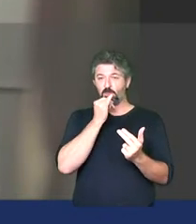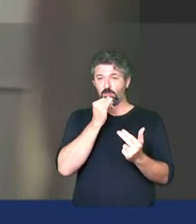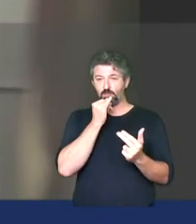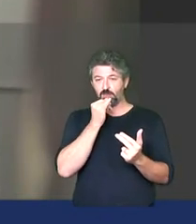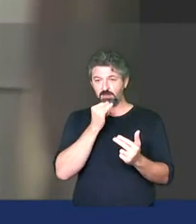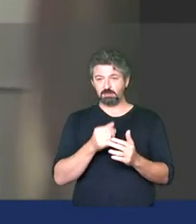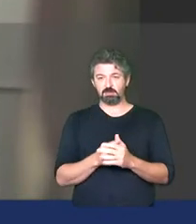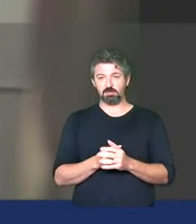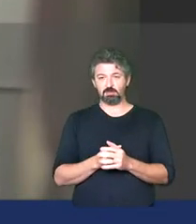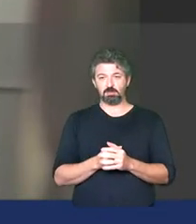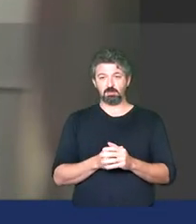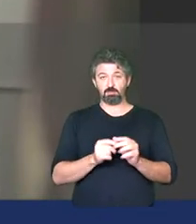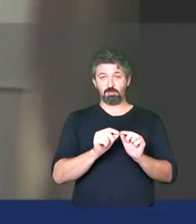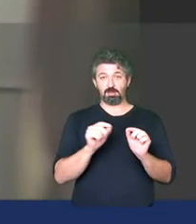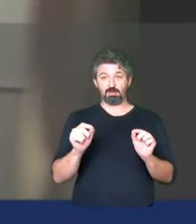ARTÍSTICAS E CULTURAIS. TAIS